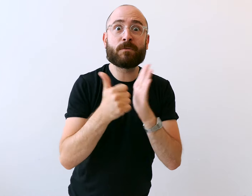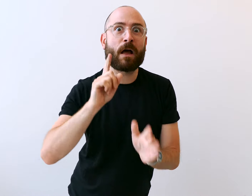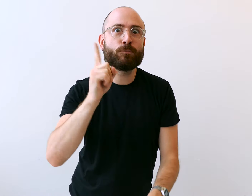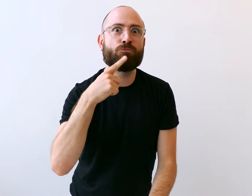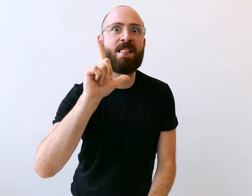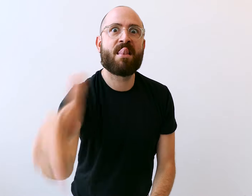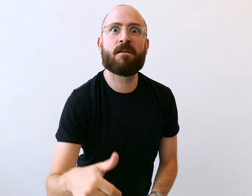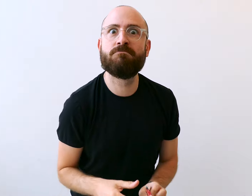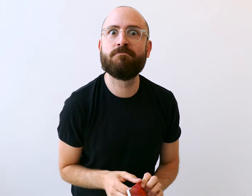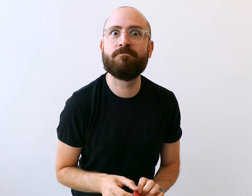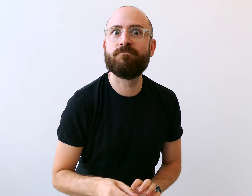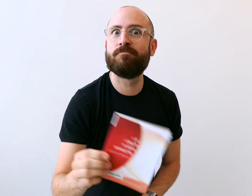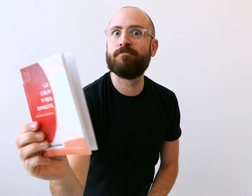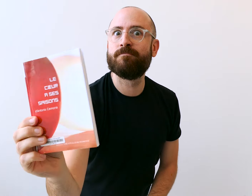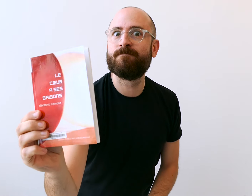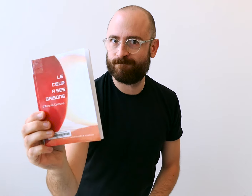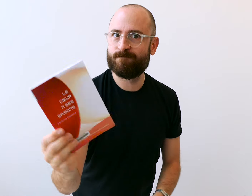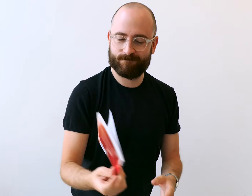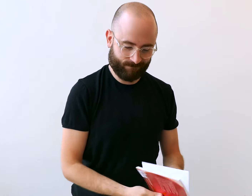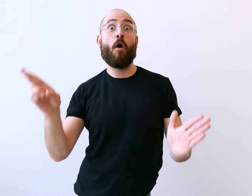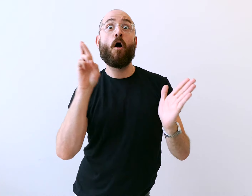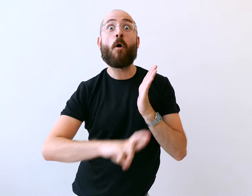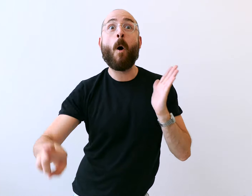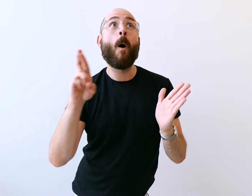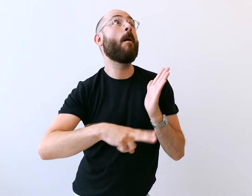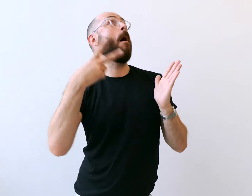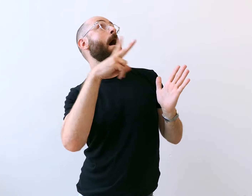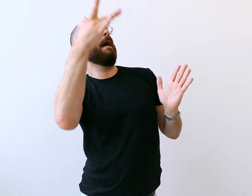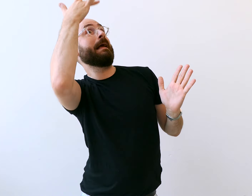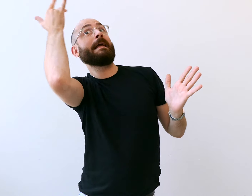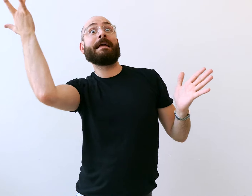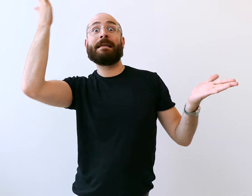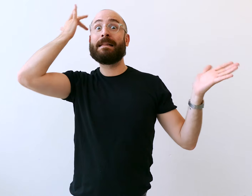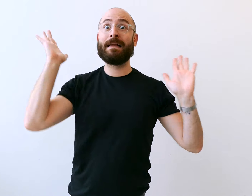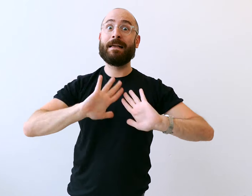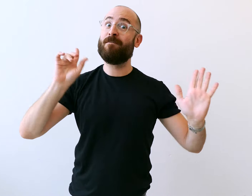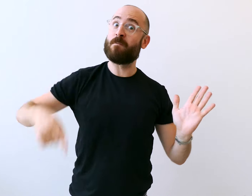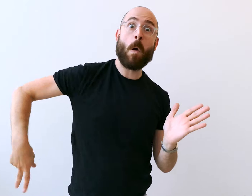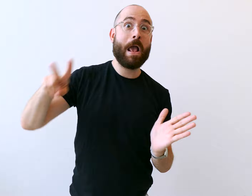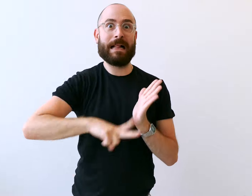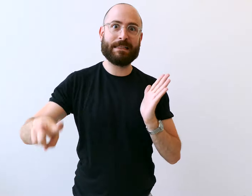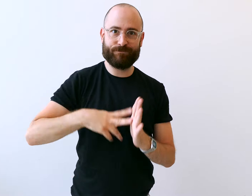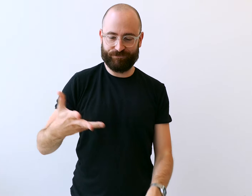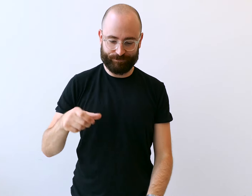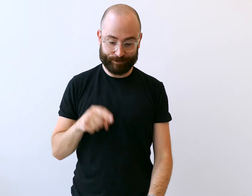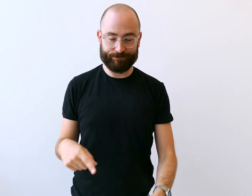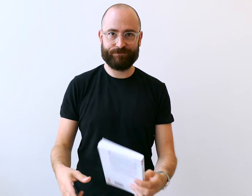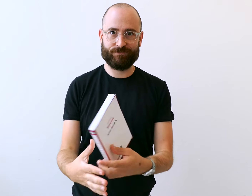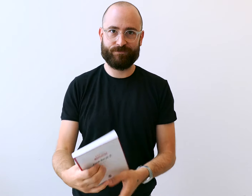L'un des personnages est Sourd ! LE roman de l'été qu'il faut ABSOLUMENT lire :